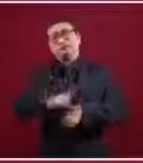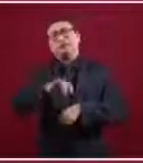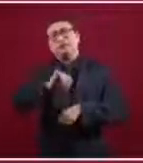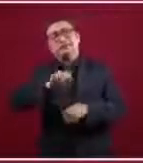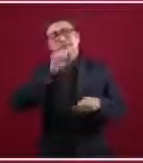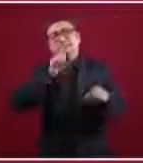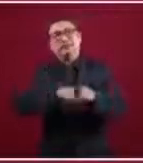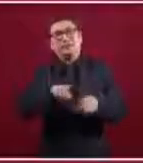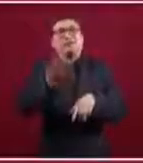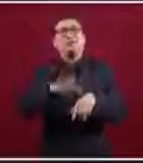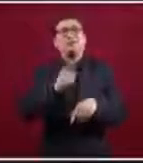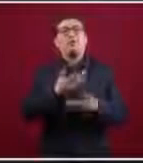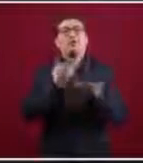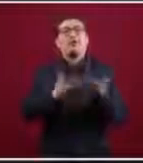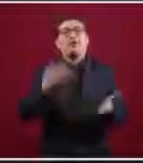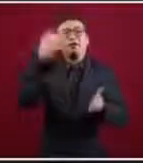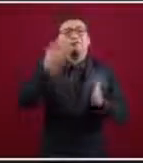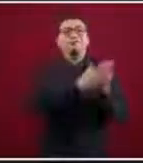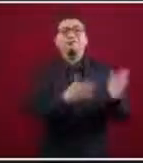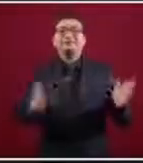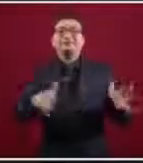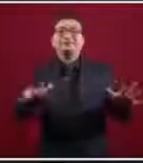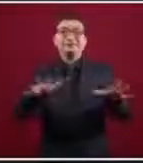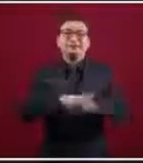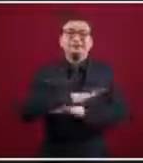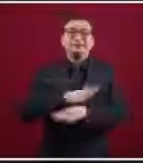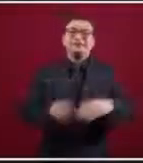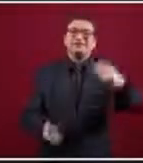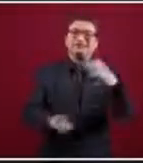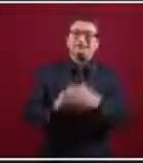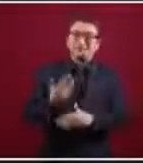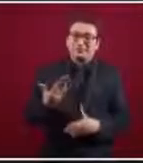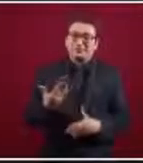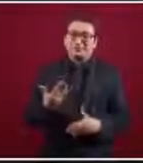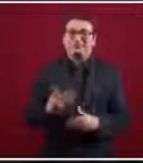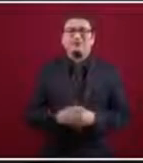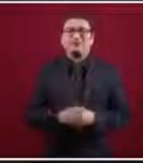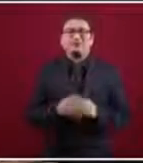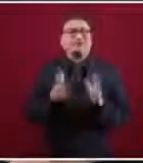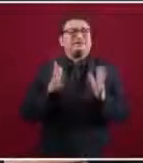porque ya son nuevos tiempos, ya es otra cosa.